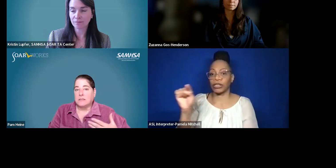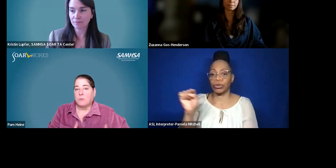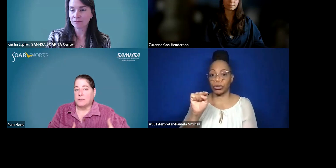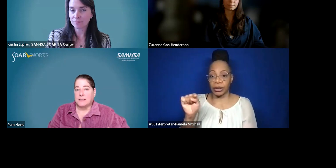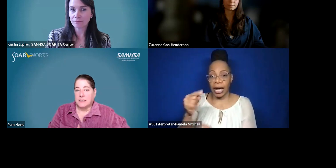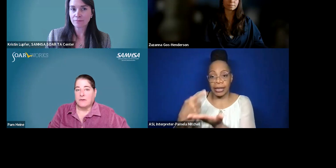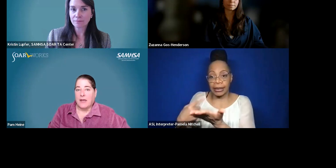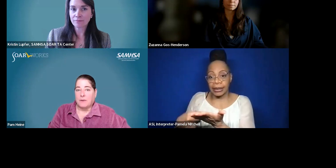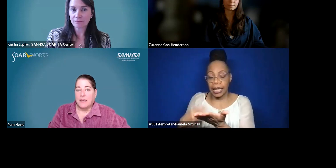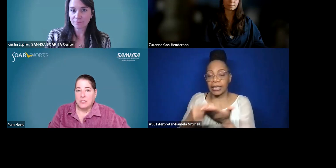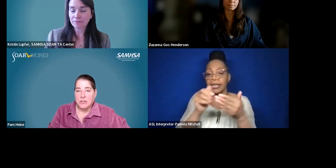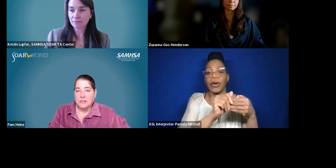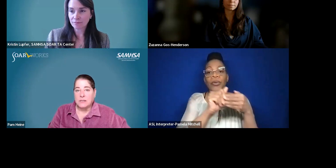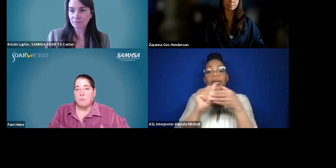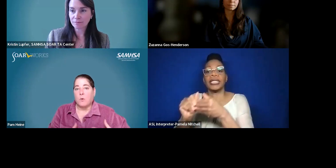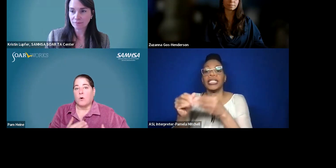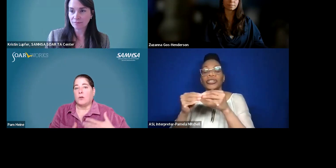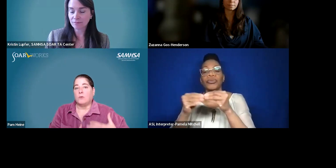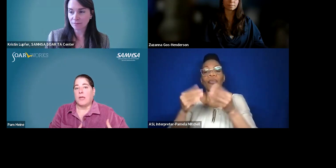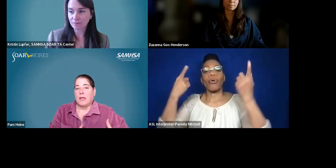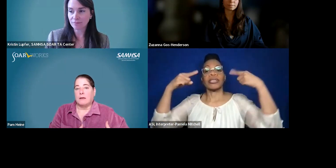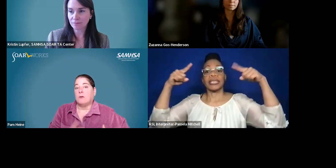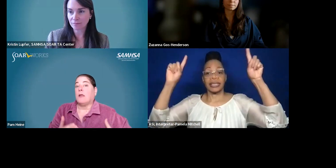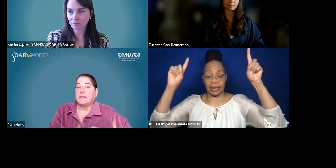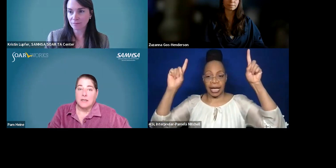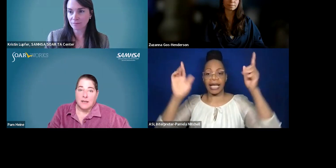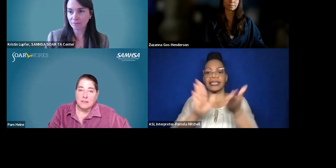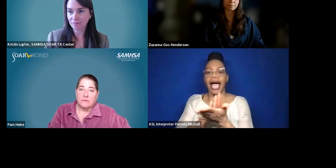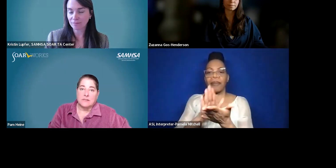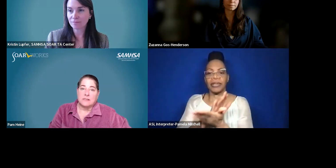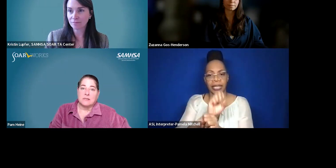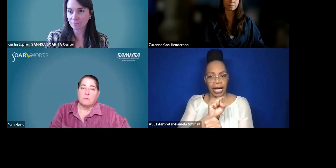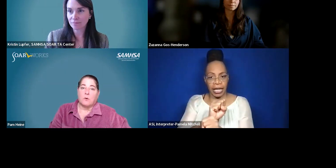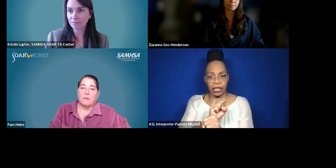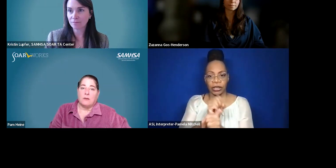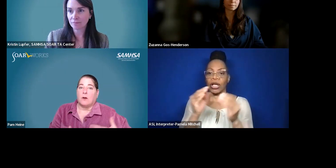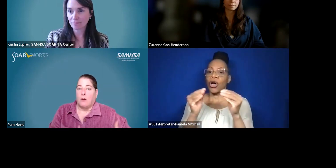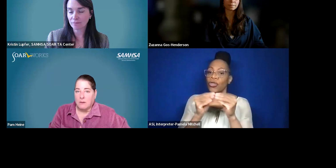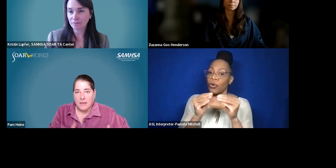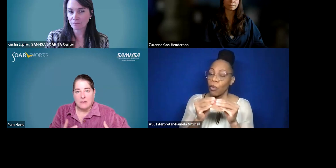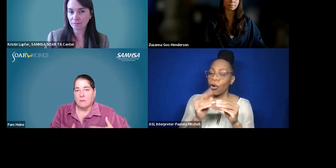va a llevar a aplicaciones más exitosas. Cuanto más puedas utilizar los servicios en línea, cuanto más puedas automatizar,